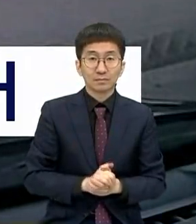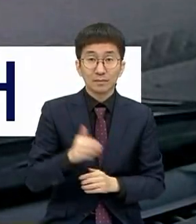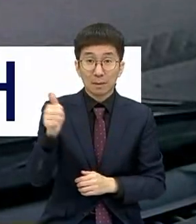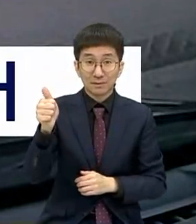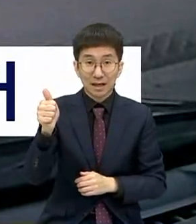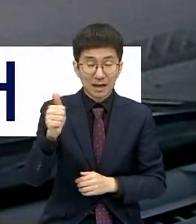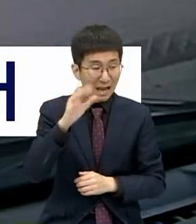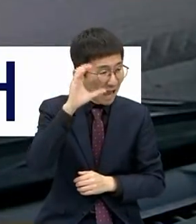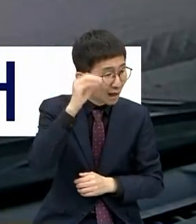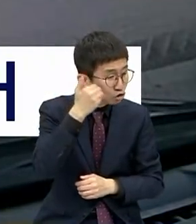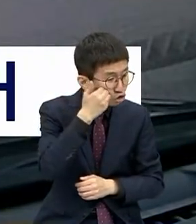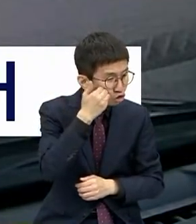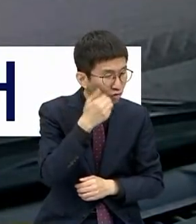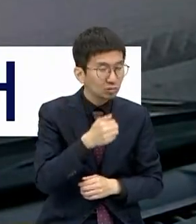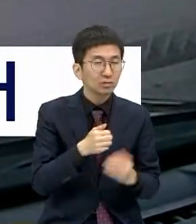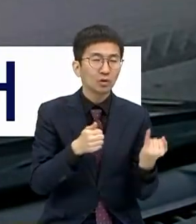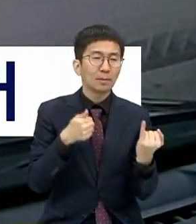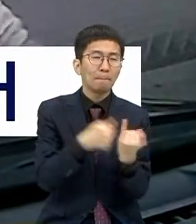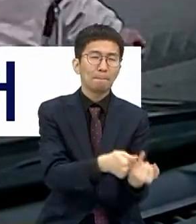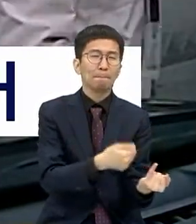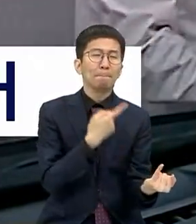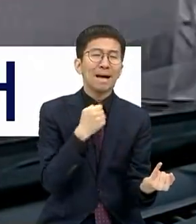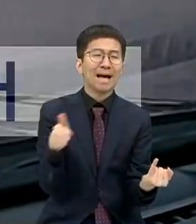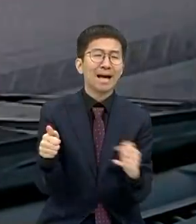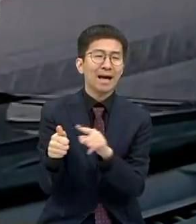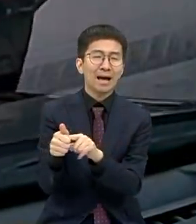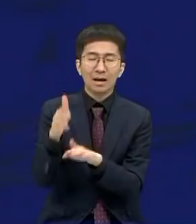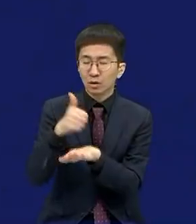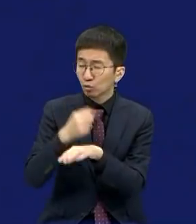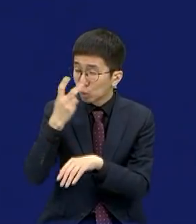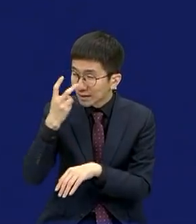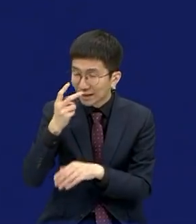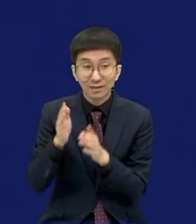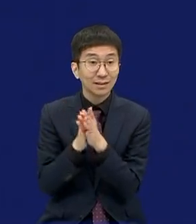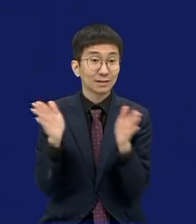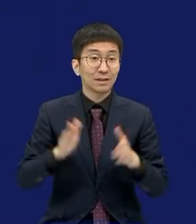유 씨는 자신의 가게에서 아르바이트생을 성폭행한 혐의로 수사를 받았습니다.